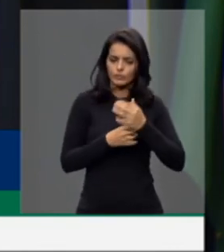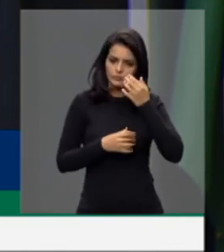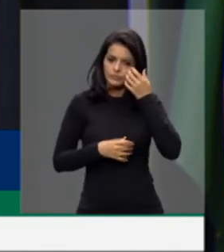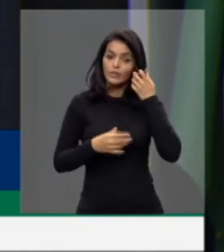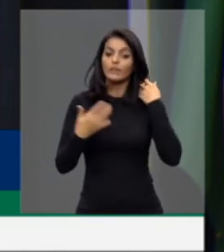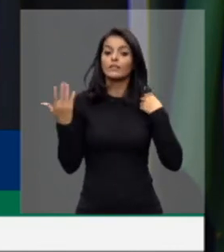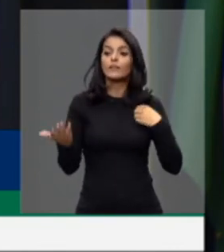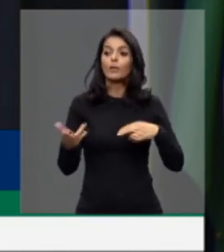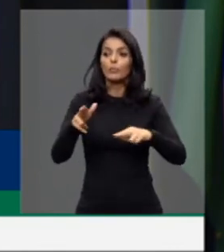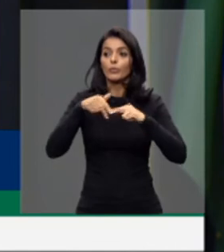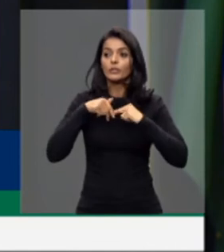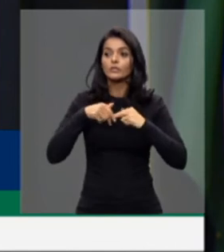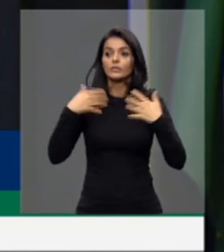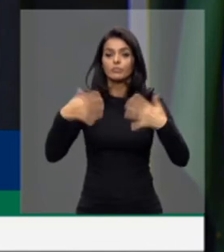CONSIDERANDO NO ÂMBITO DOS